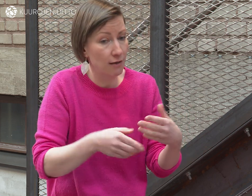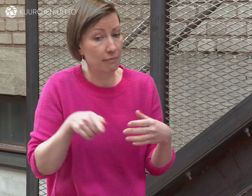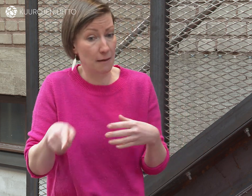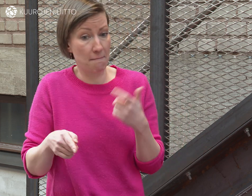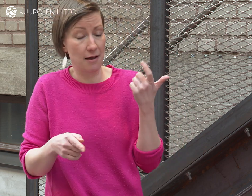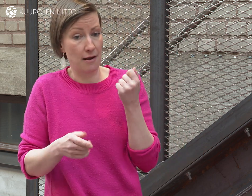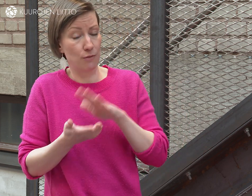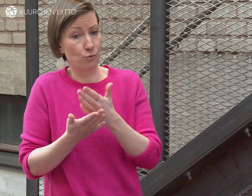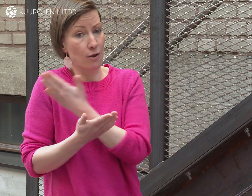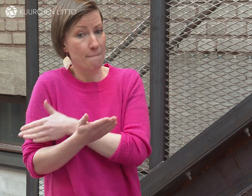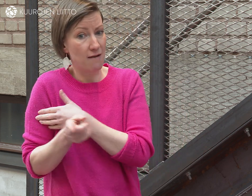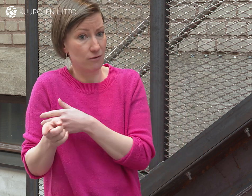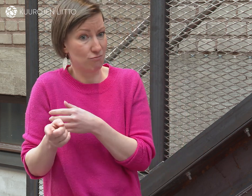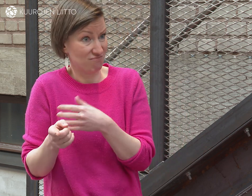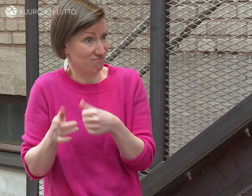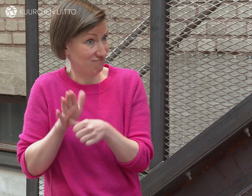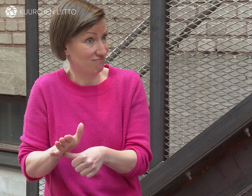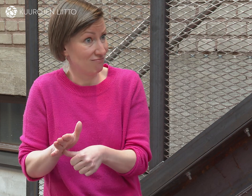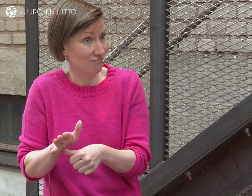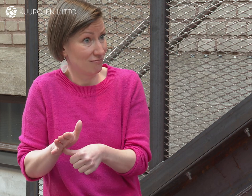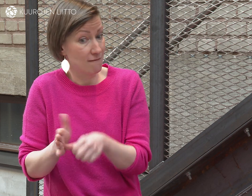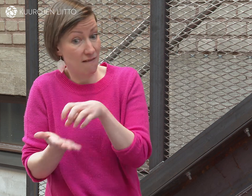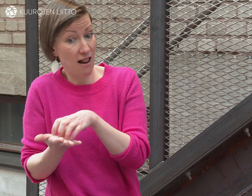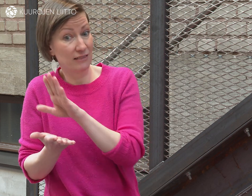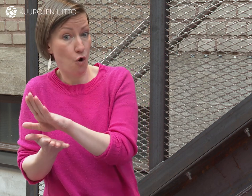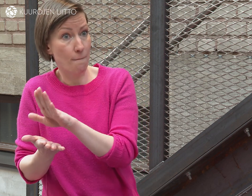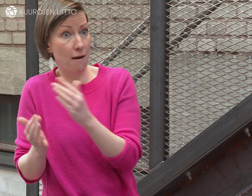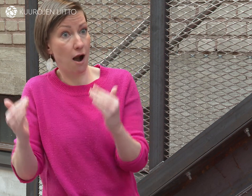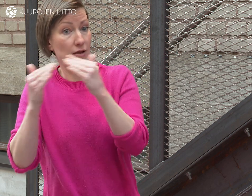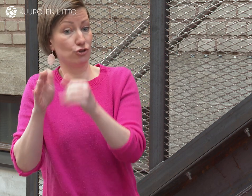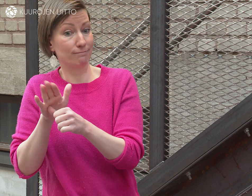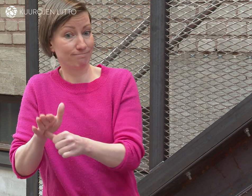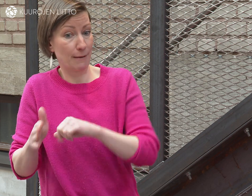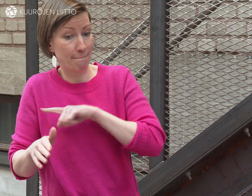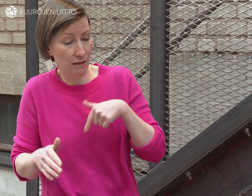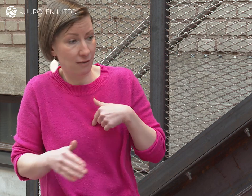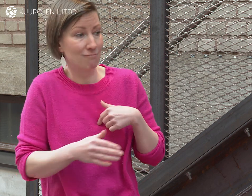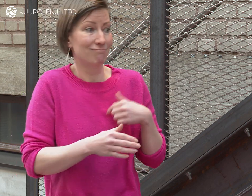Samaan aikaan Kelan tulkkauspalvelussa, eli valtion laitoksessa, harrastetaan syrjintää kuuroja kohtaan.